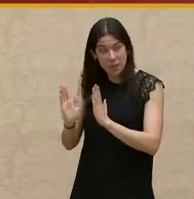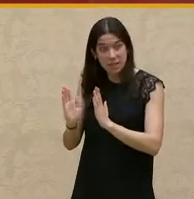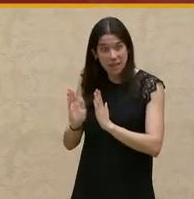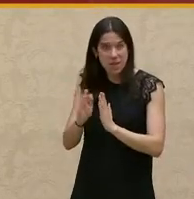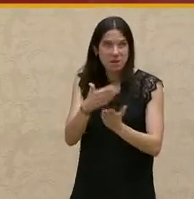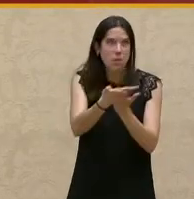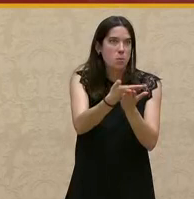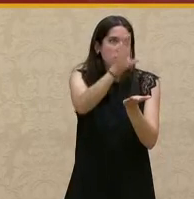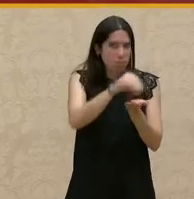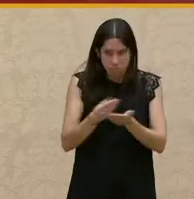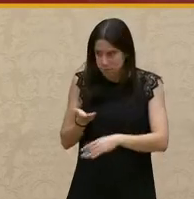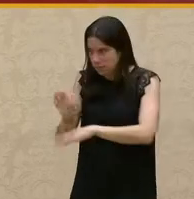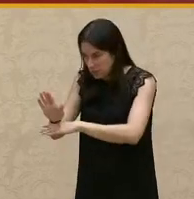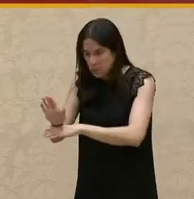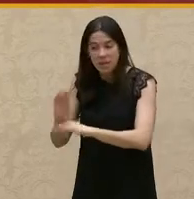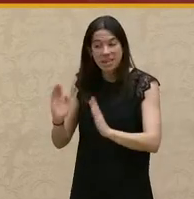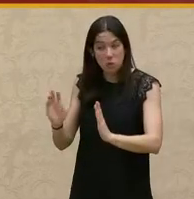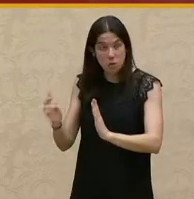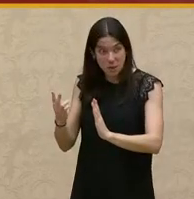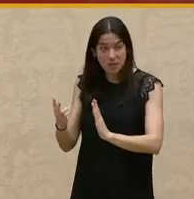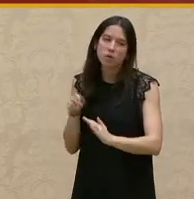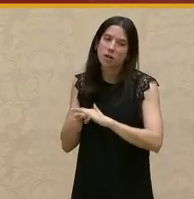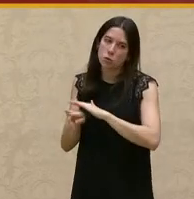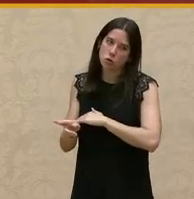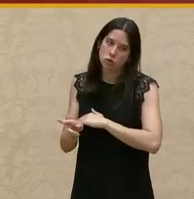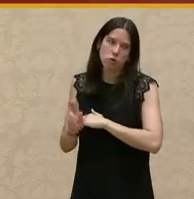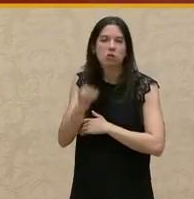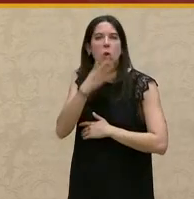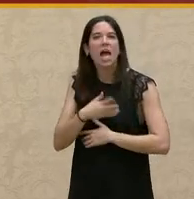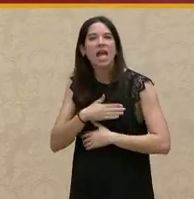como decía el compañero, son los recursos. Y para saber qué recursos hacen falta hace